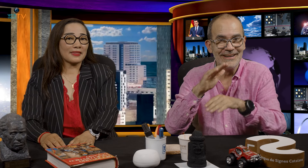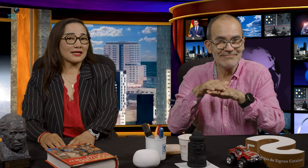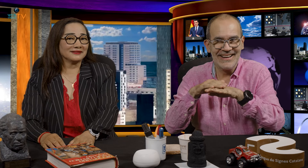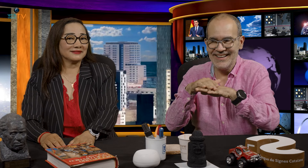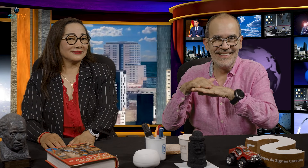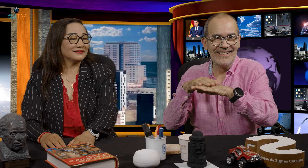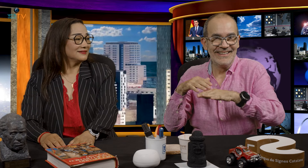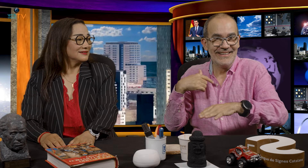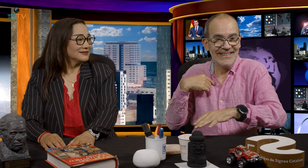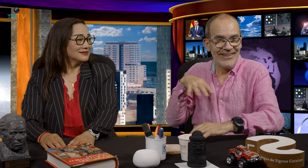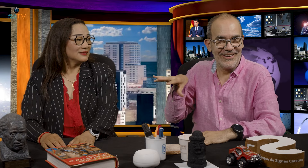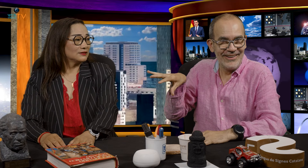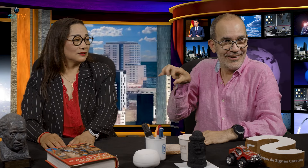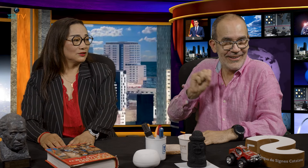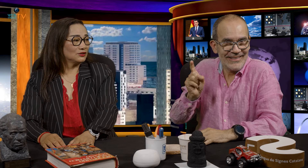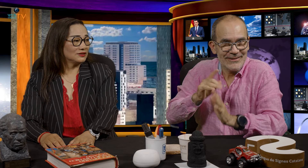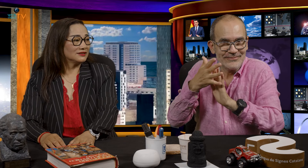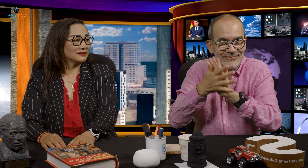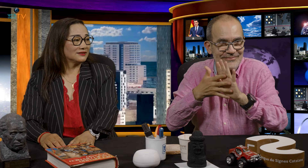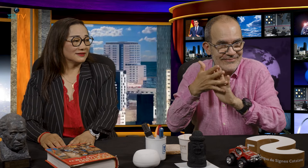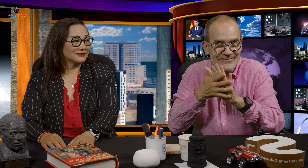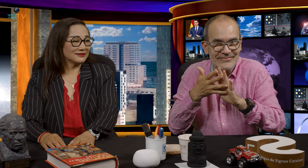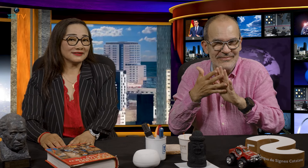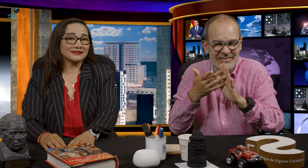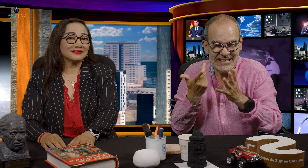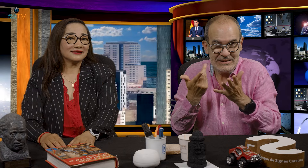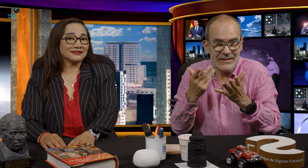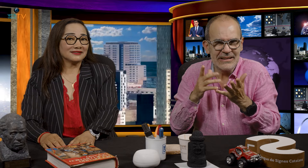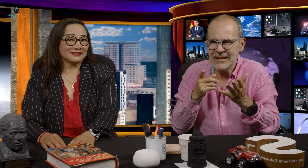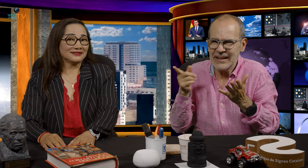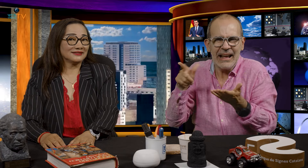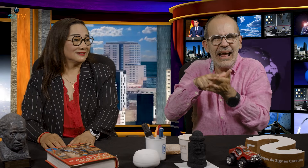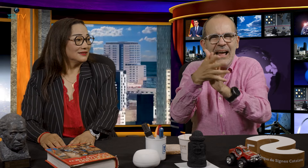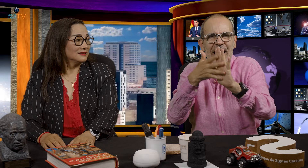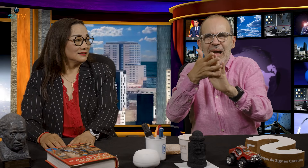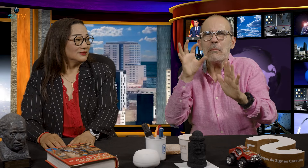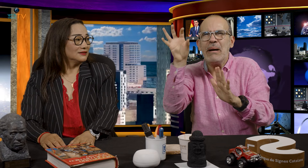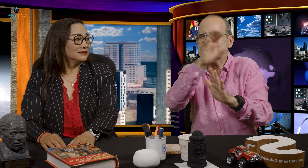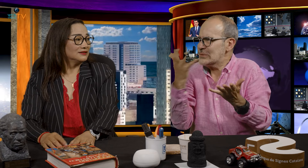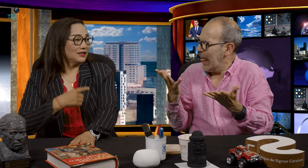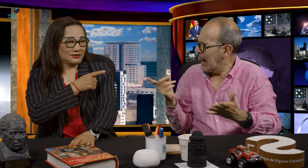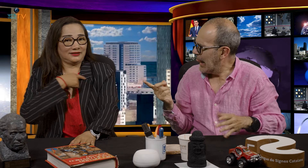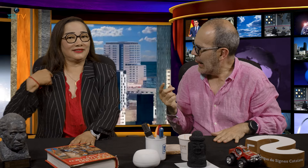Disculpadme, no entiendo lo que dice. ¿De qué país es tu lengua de signos?